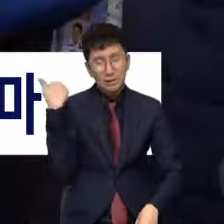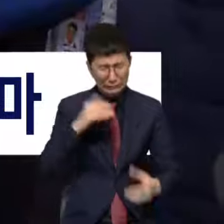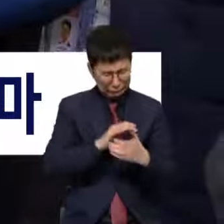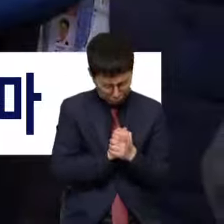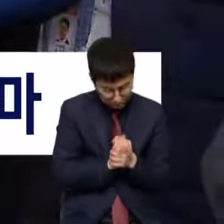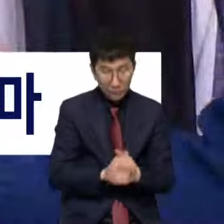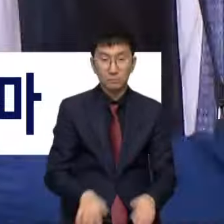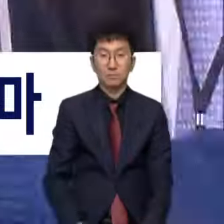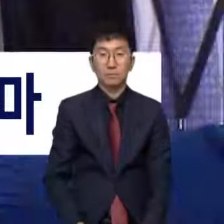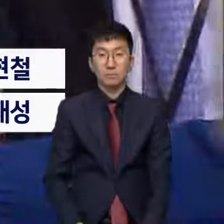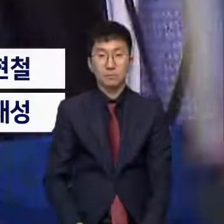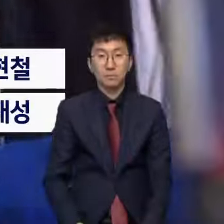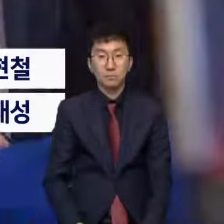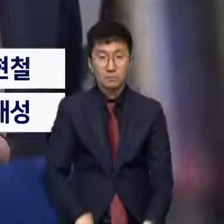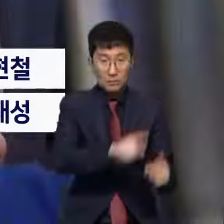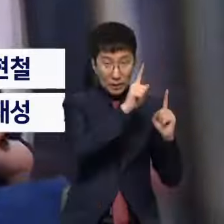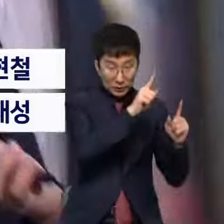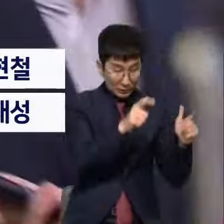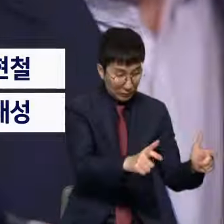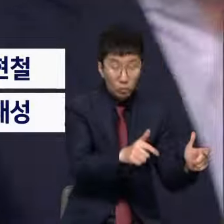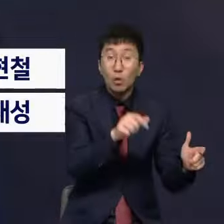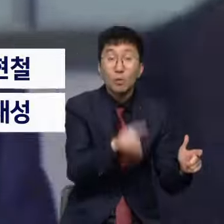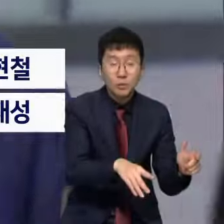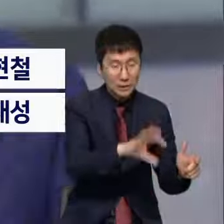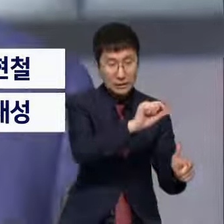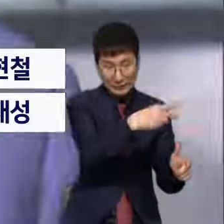알려졌는데 이 대표 지역구인 계양을 옆에 국민의힘 후보로 출마한 겁니다.